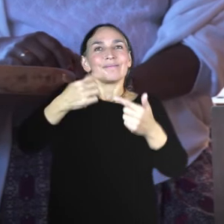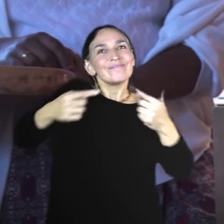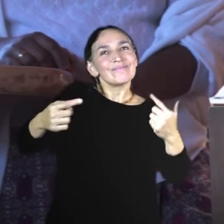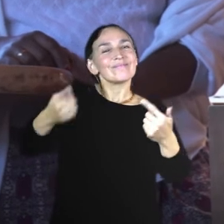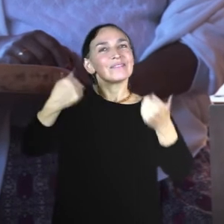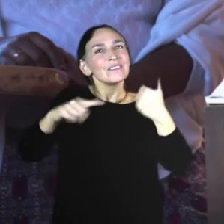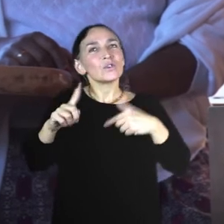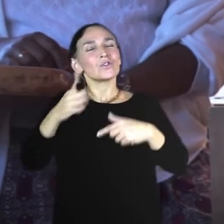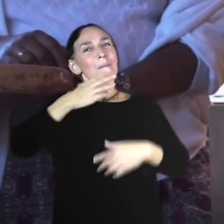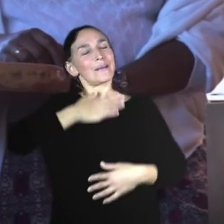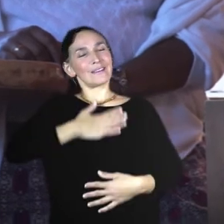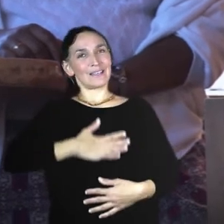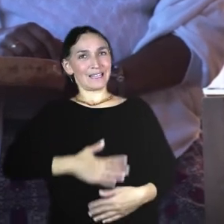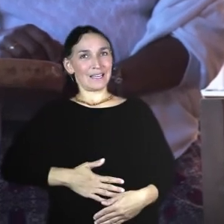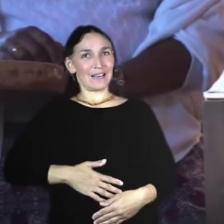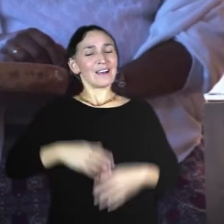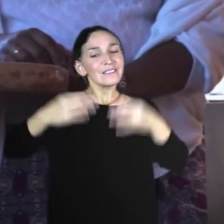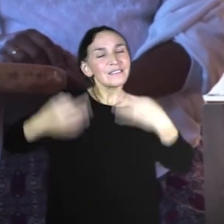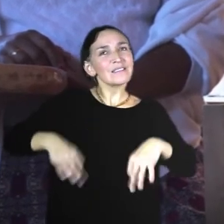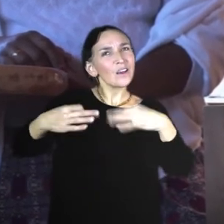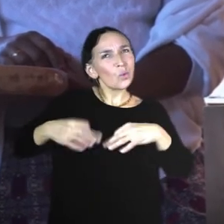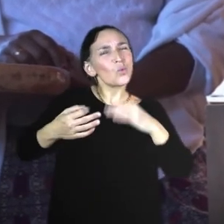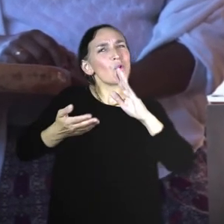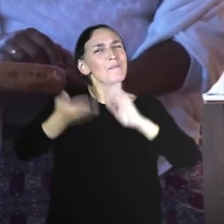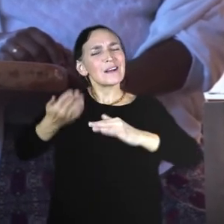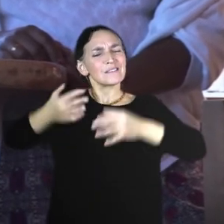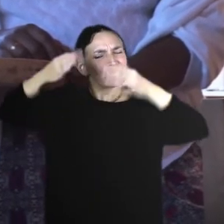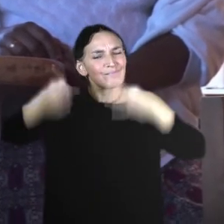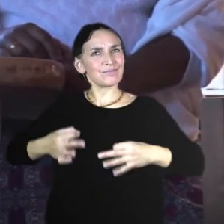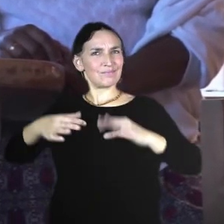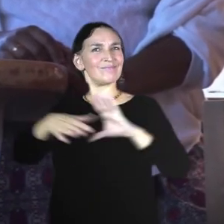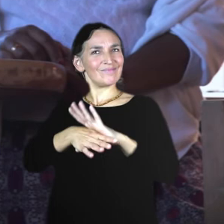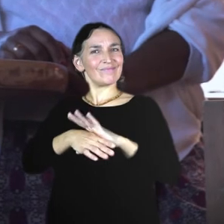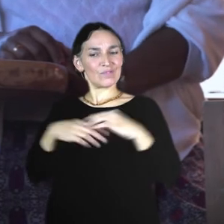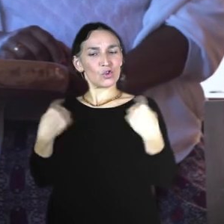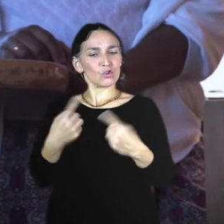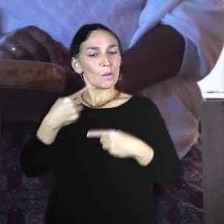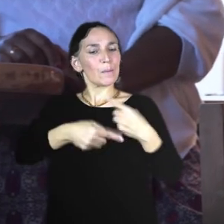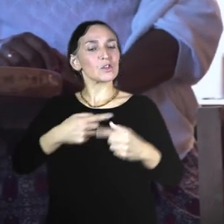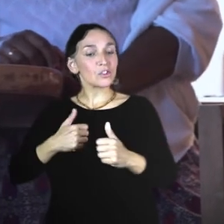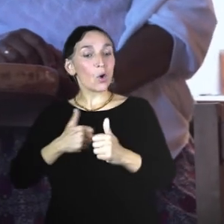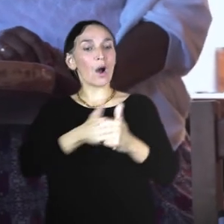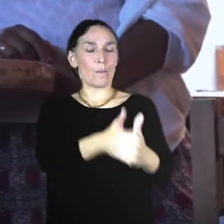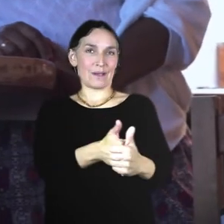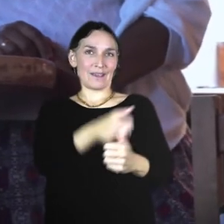Si vamos más tranquilas, nuestra ayuda y nuestro acompañamiento serán mucho más eficaces.